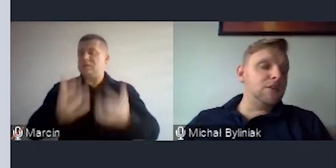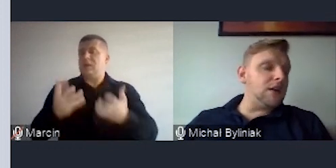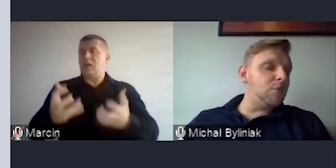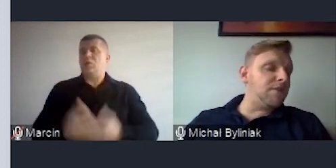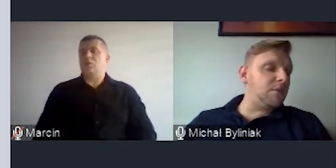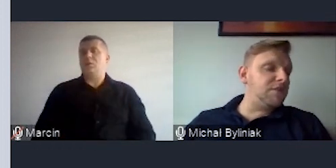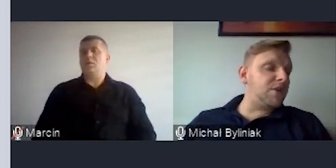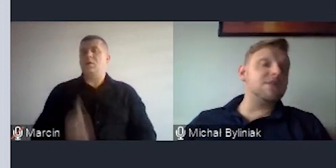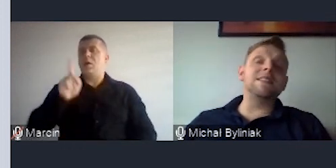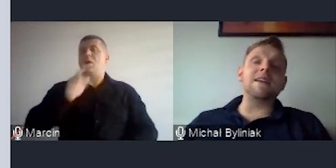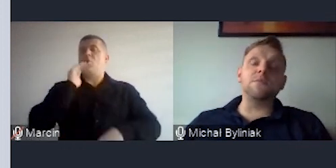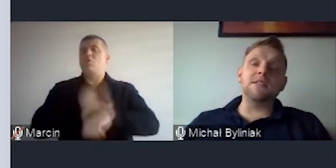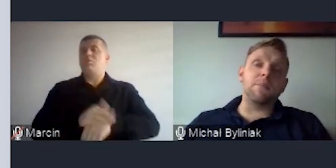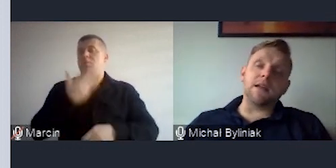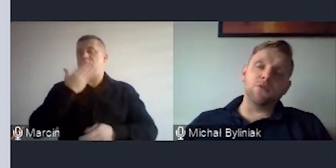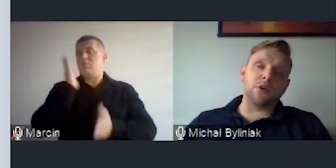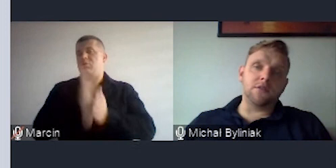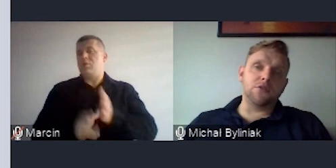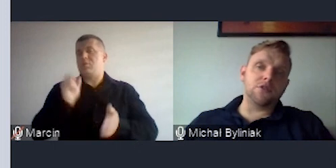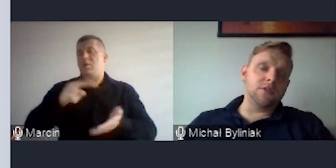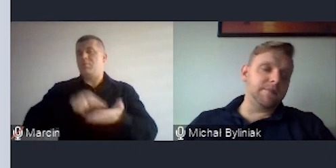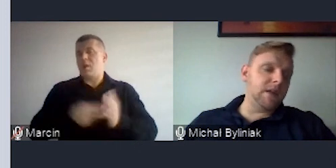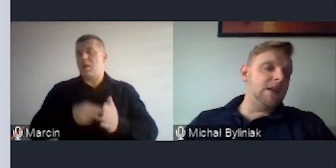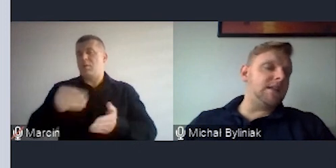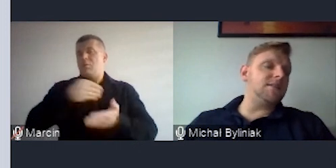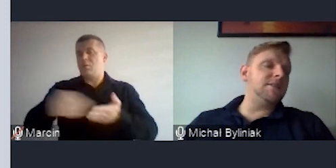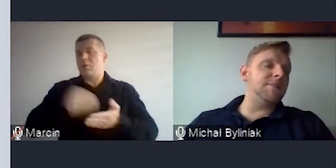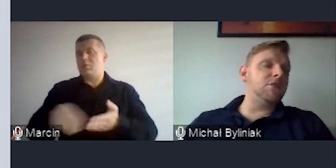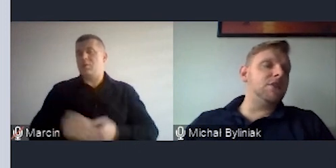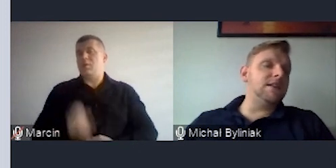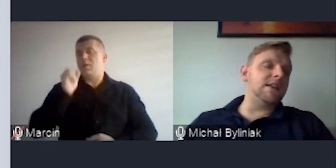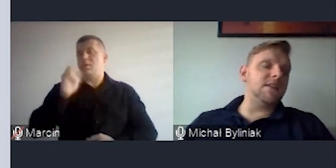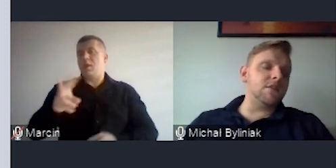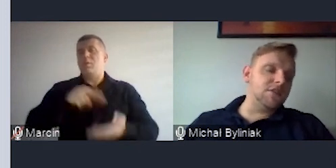ale umowa mówi wprost – tak sobie zaplanuj płatności, tak sobie zaplanuj realizację